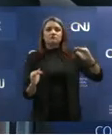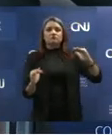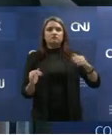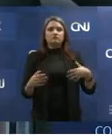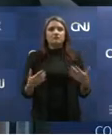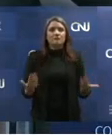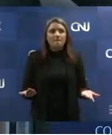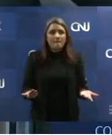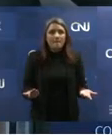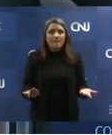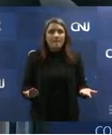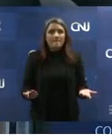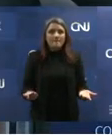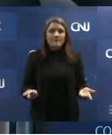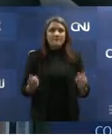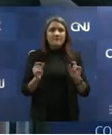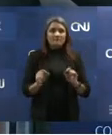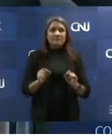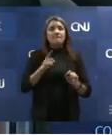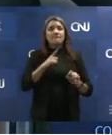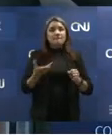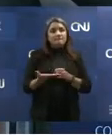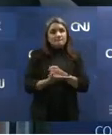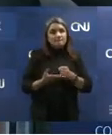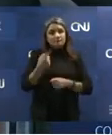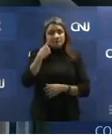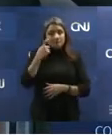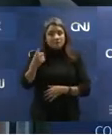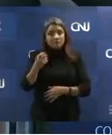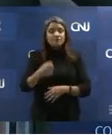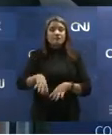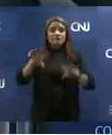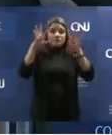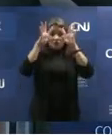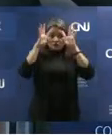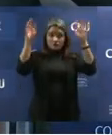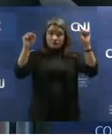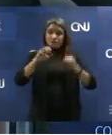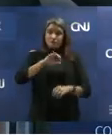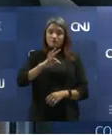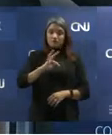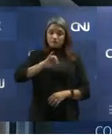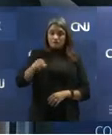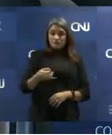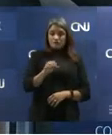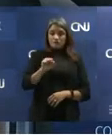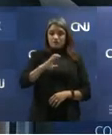um precedente interessante do Tribunal de Justiça de Santa Catarina. Numa lei de 2012 e 2013